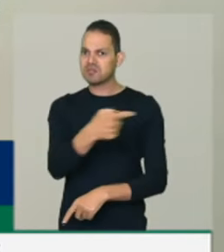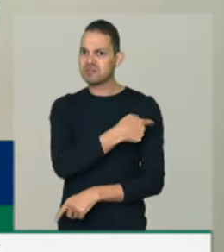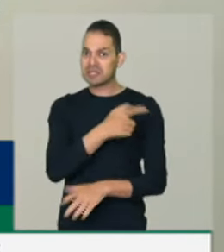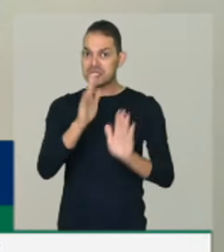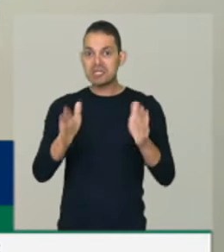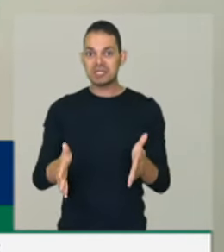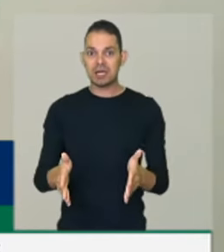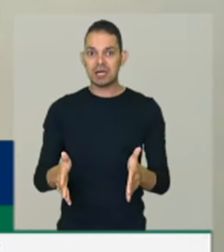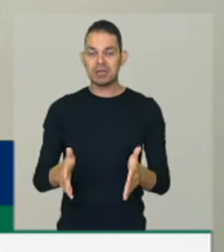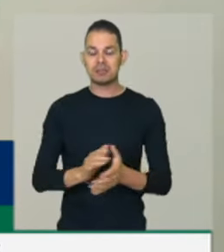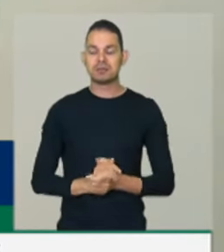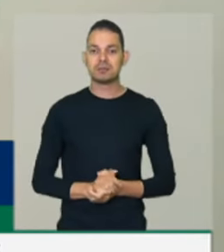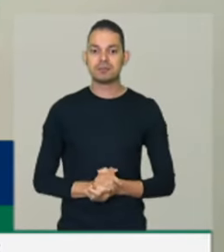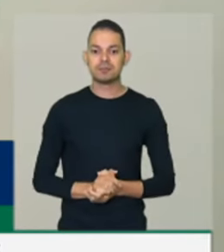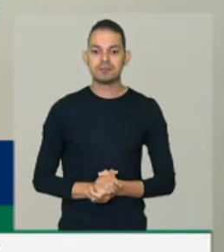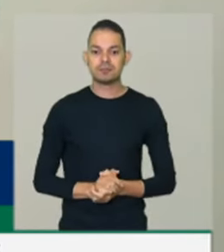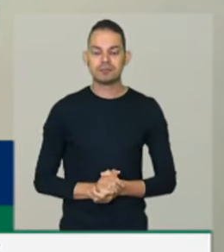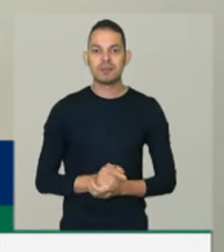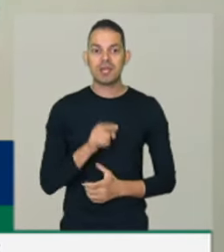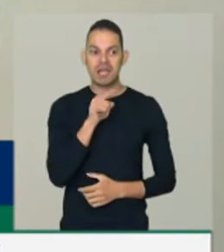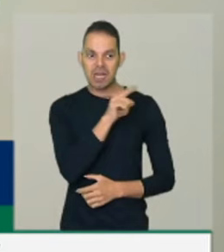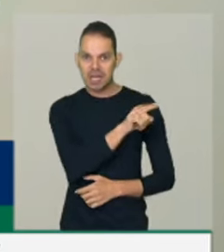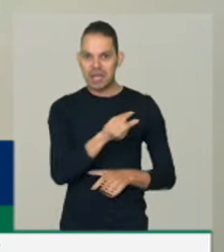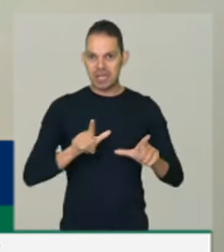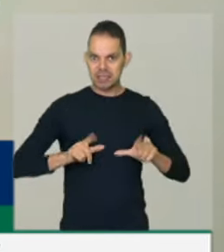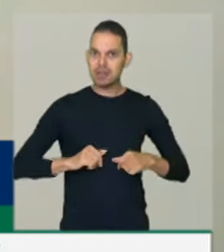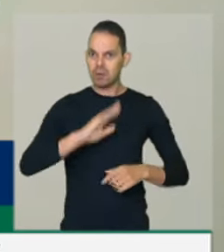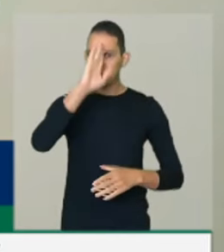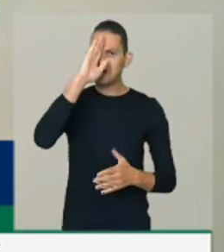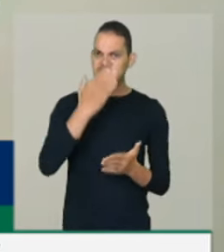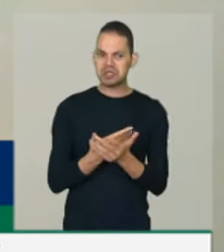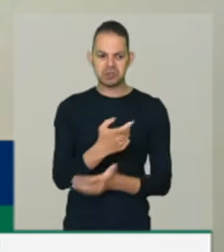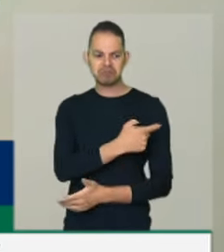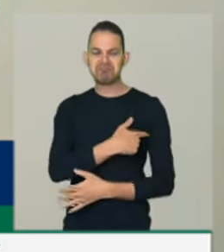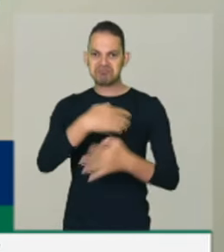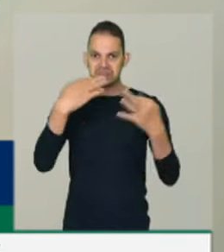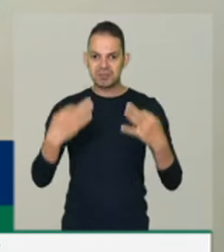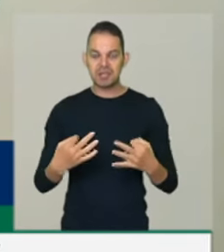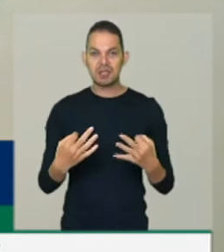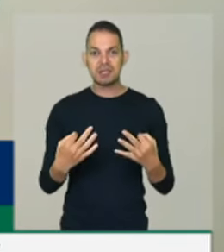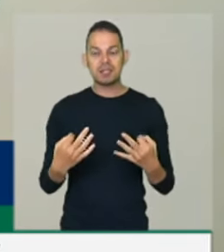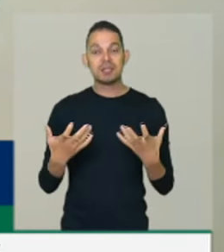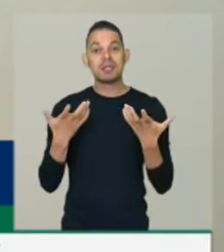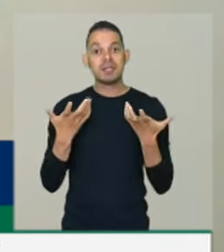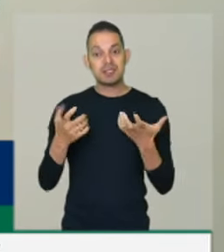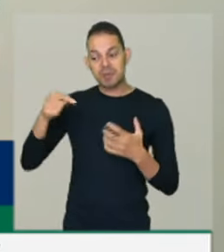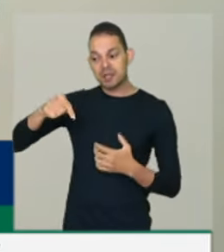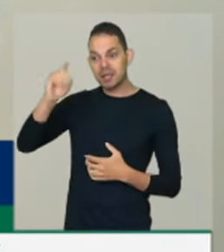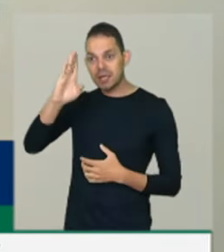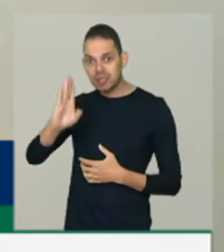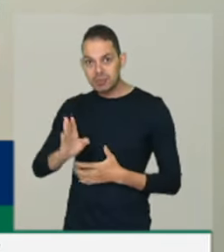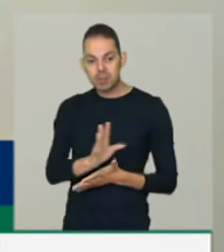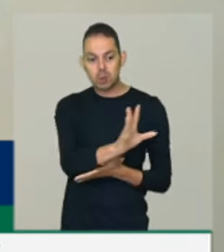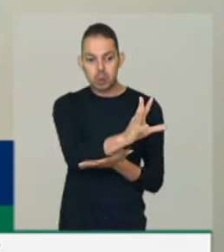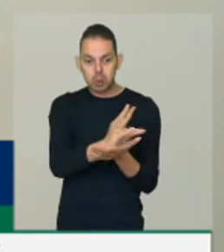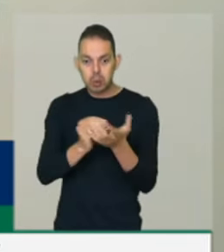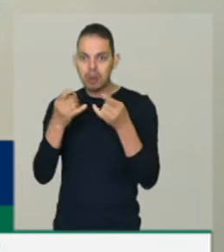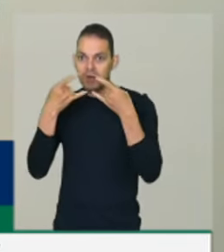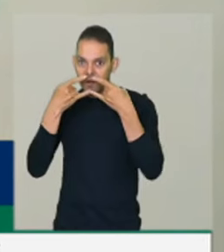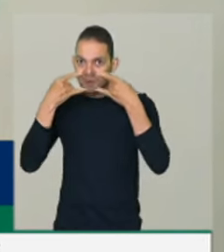VACINA. ESPERO QUE TENHA APRENDIDO PELO MENOS A USAR MÁSCARA COM O PITO QUE LEVOU LÁ . PORQUE.... É AÍ QUE COMEÇA O EXEMPLO. EU USO